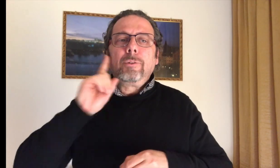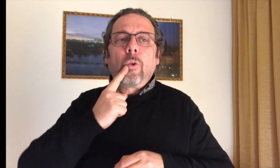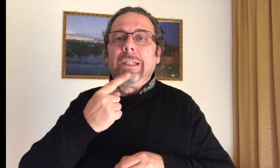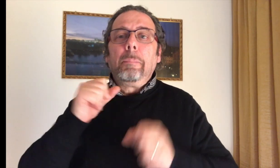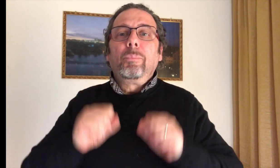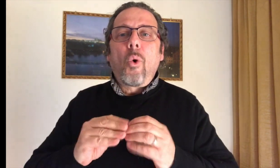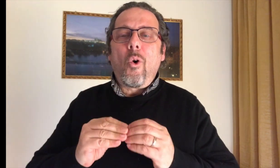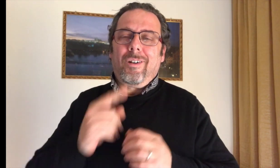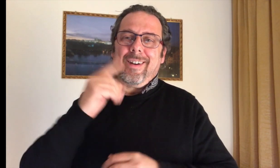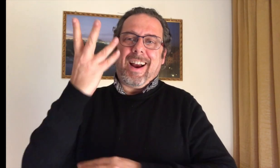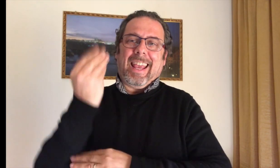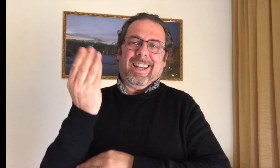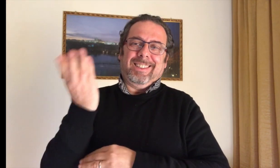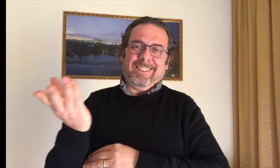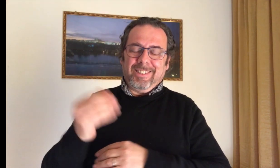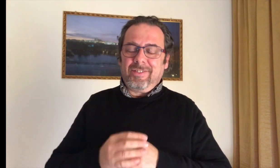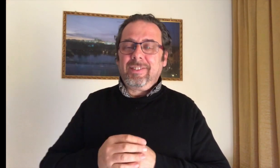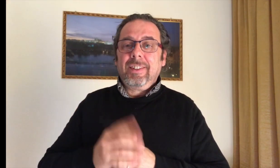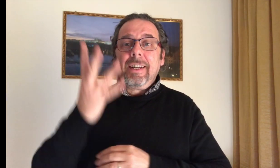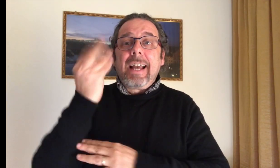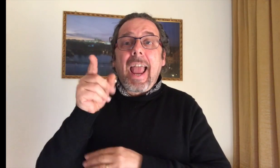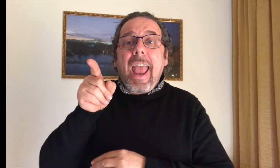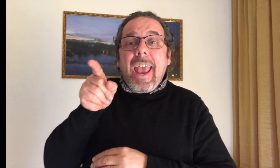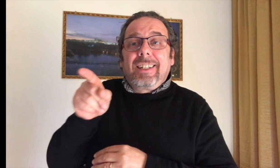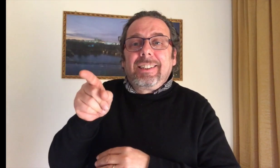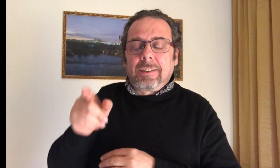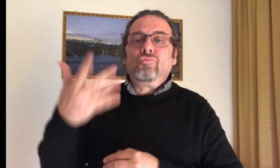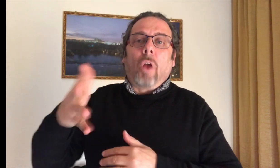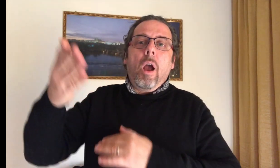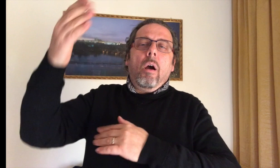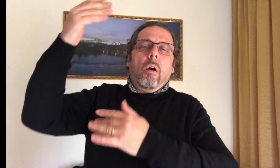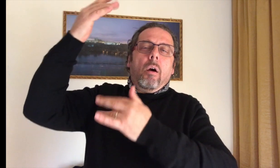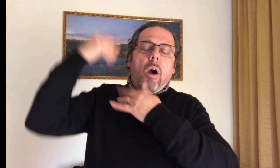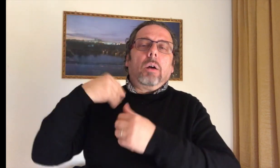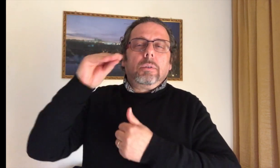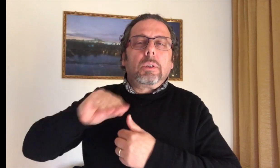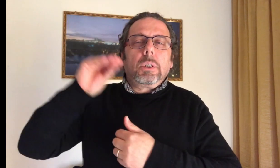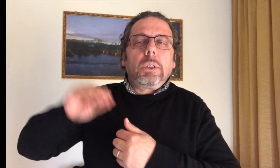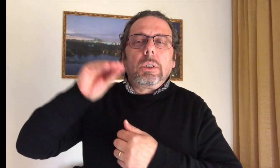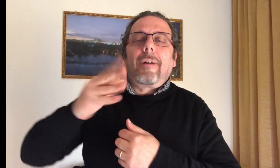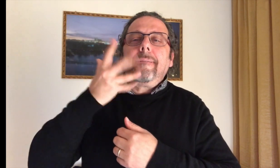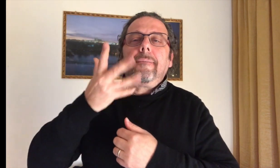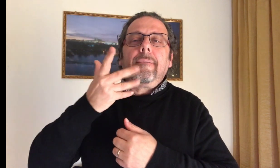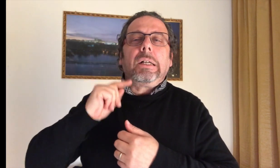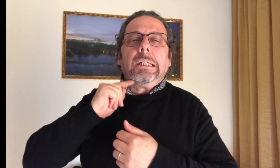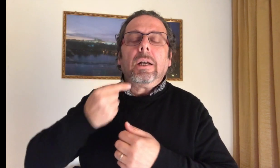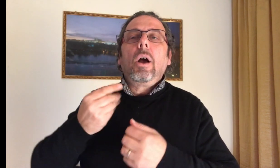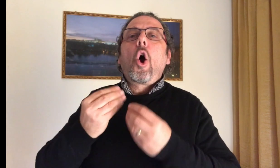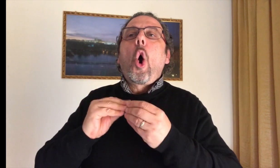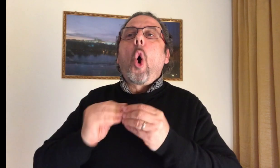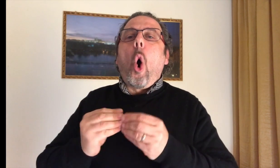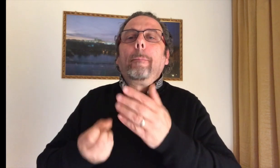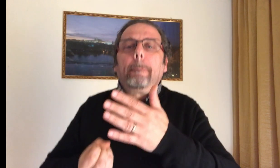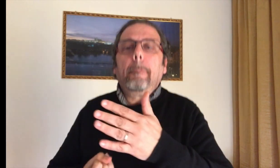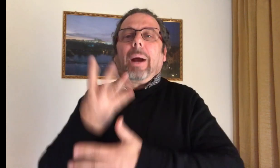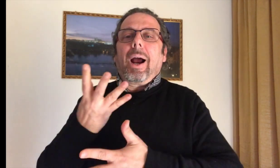a fare progressi con l’istruzione. Ho pensato, riflettuto ma… in tutta Italia, chi, poteva tutelare i bambini